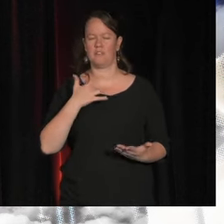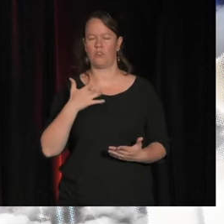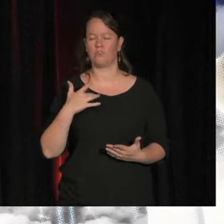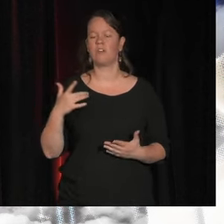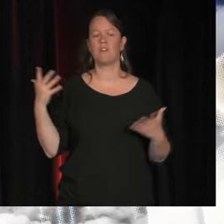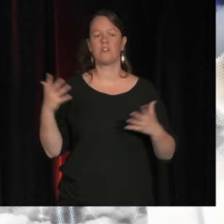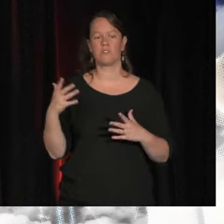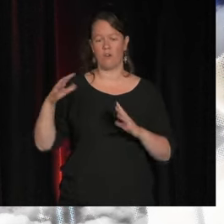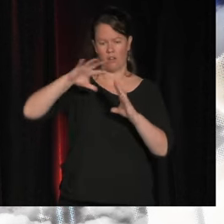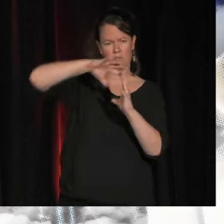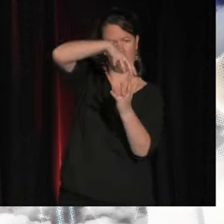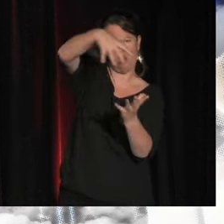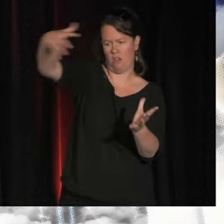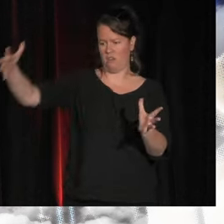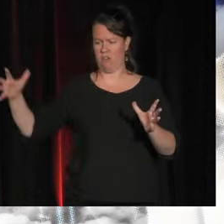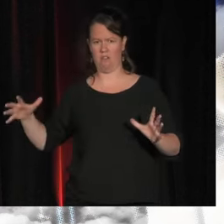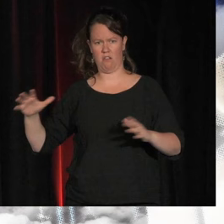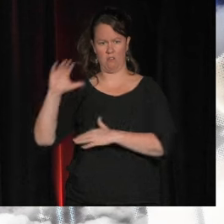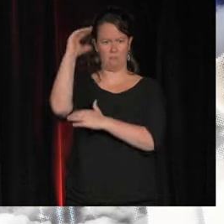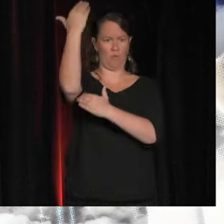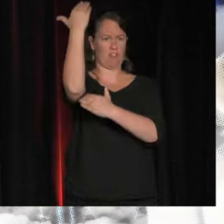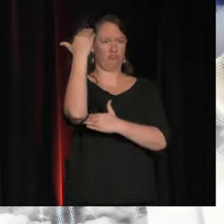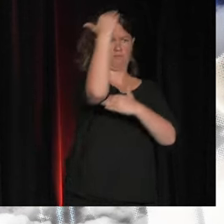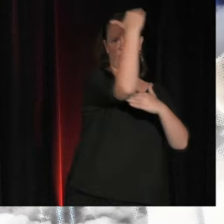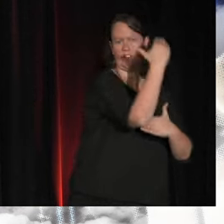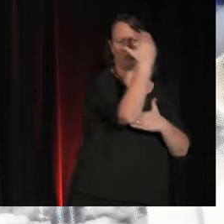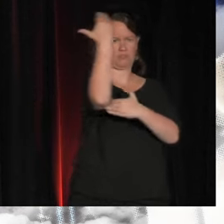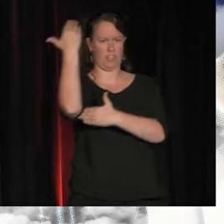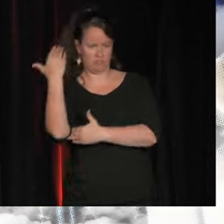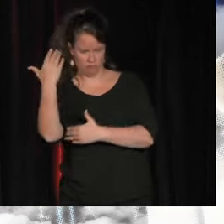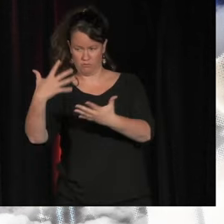projeter des sortes de bulles protectrices sur elle et des alliés. Et quand cette bulle prend des dégâts, déjà, la personne qui a cette bulle